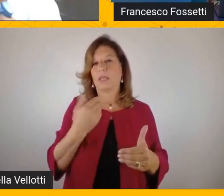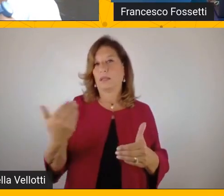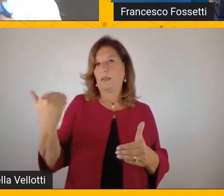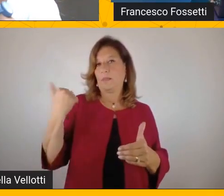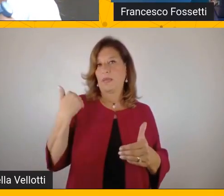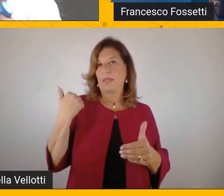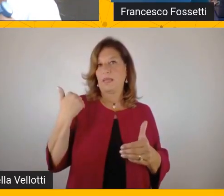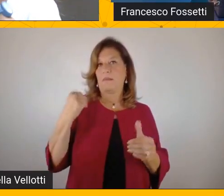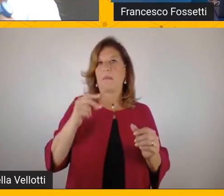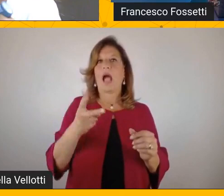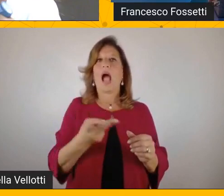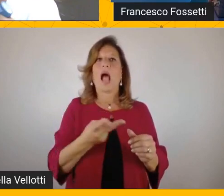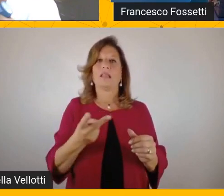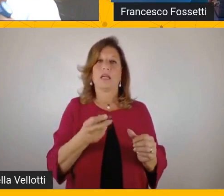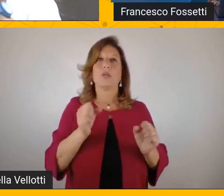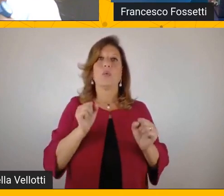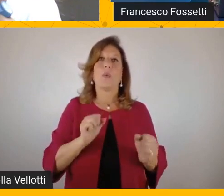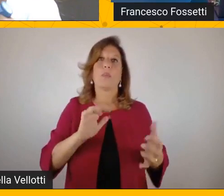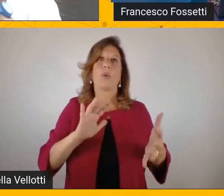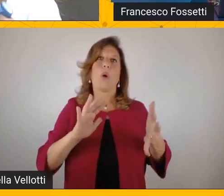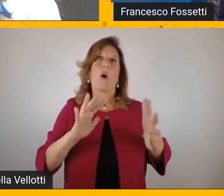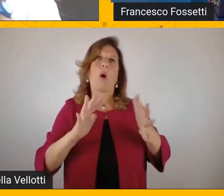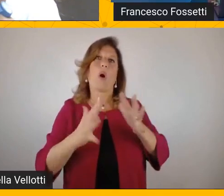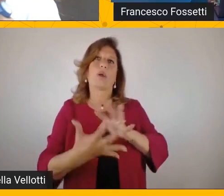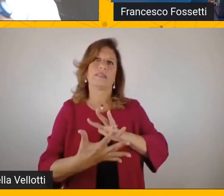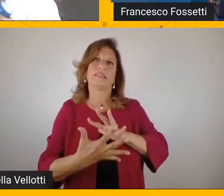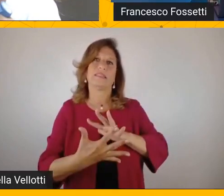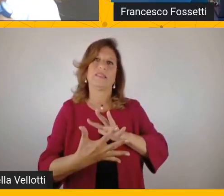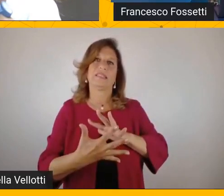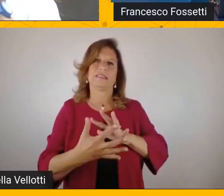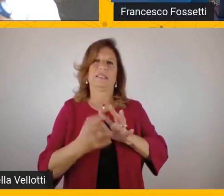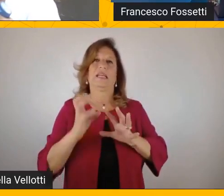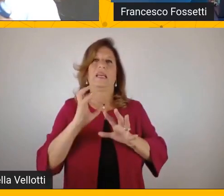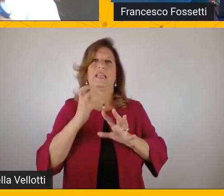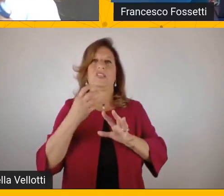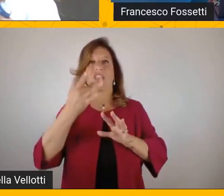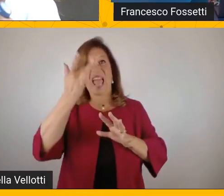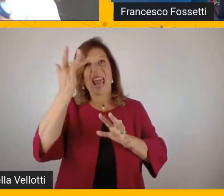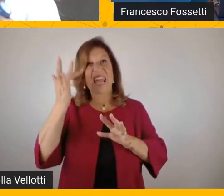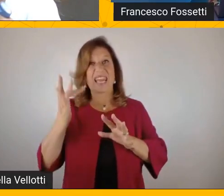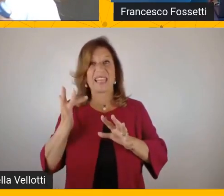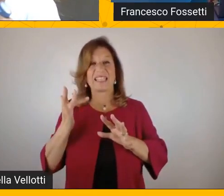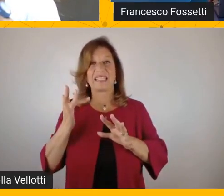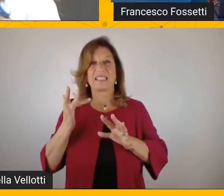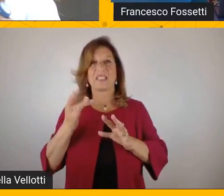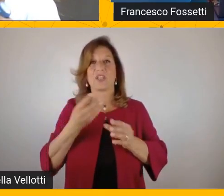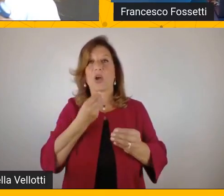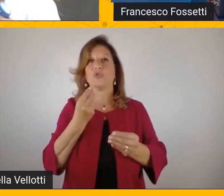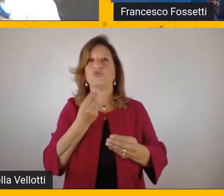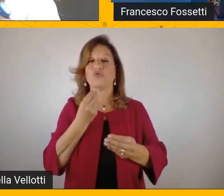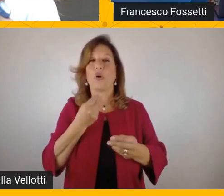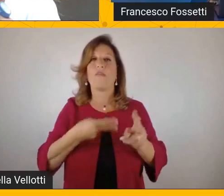citato, perché le altre due possono degenera e insomma c'è un rischio concreto che lo